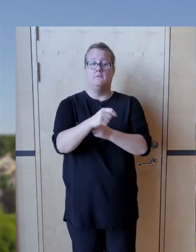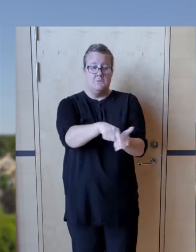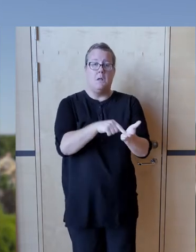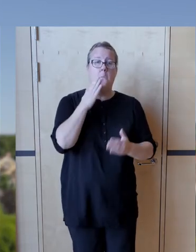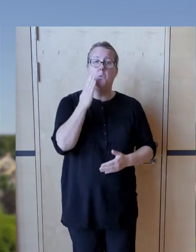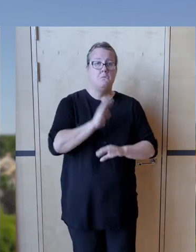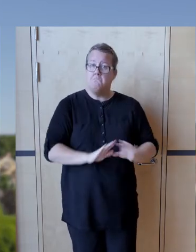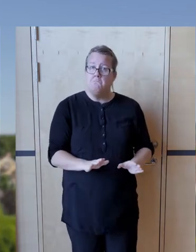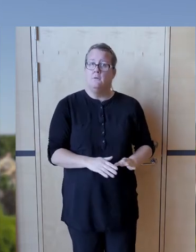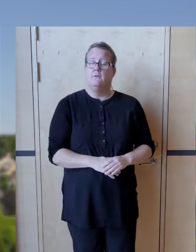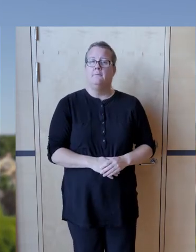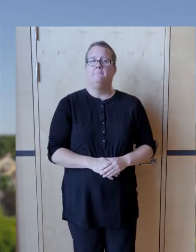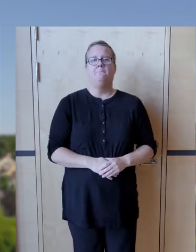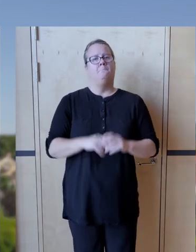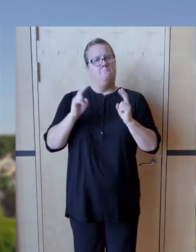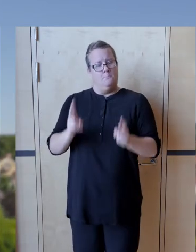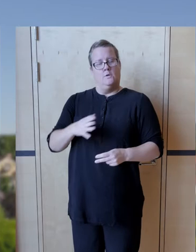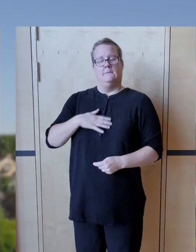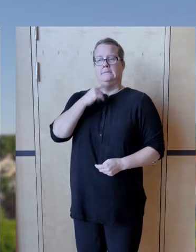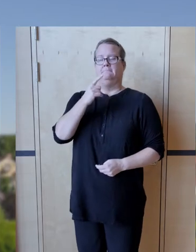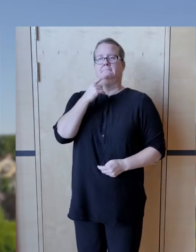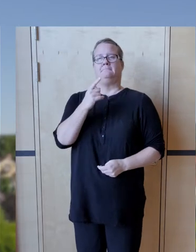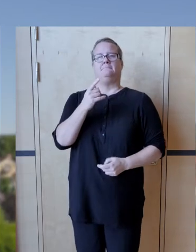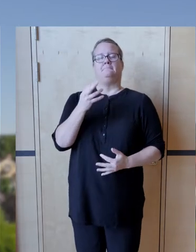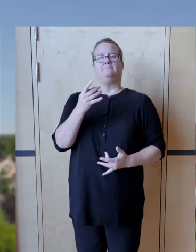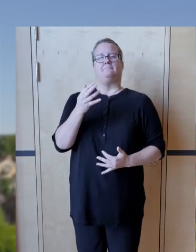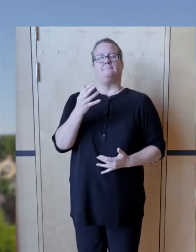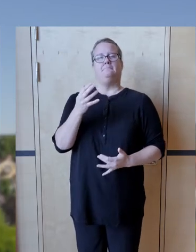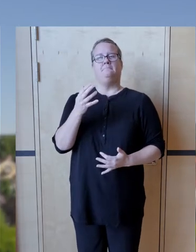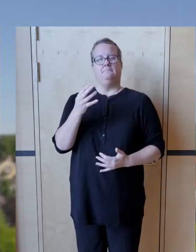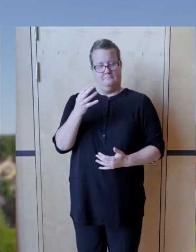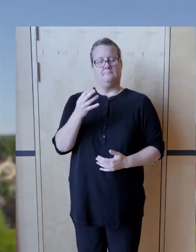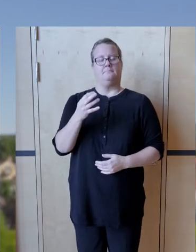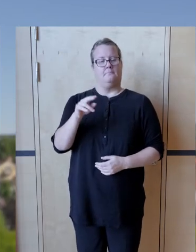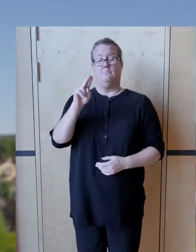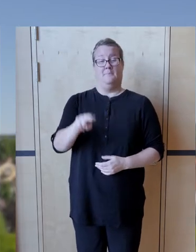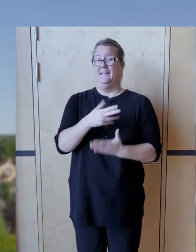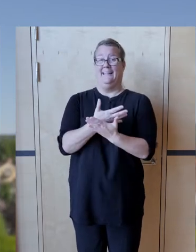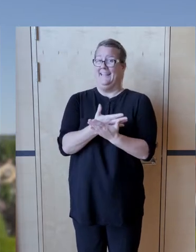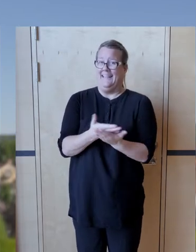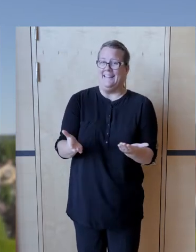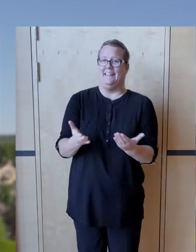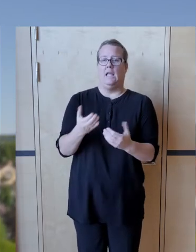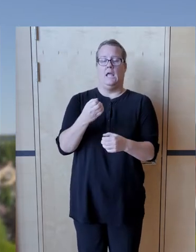Sen kan man säga också så här att Det absolut inte Jobbigt Socialdemokraterna